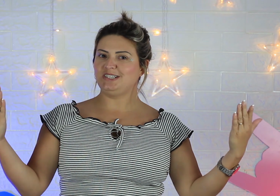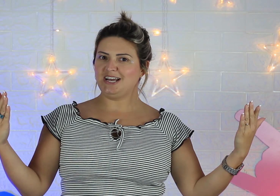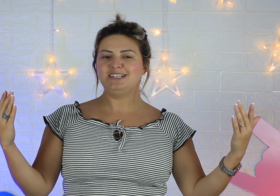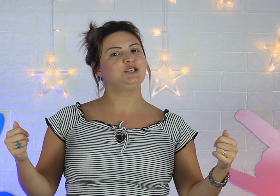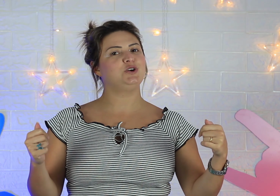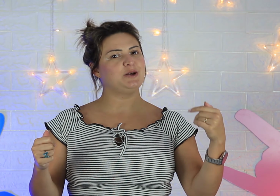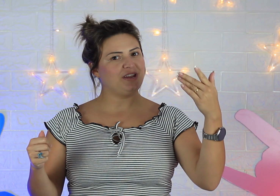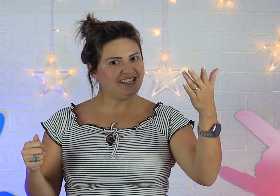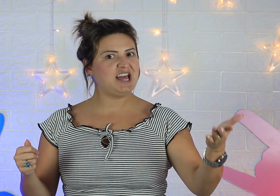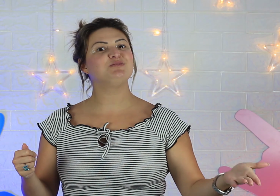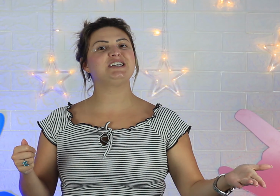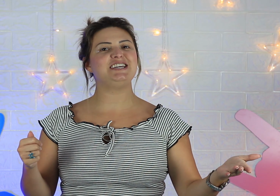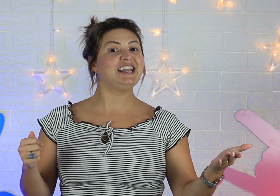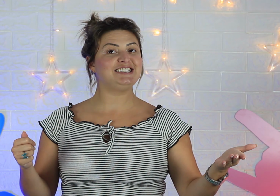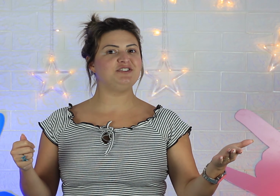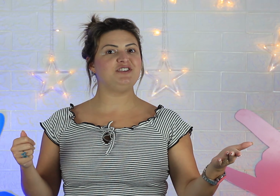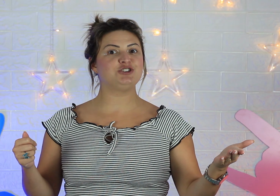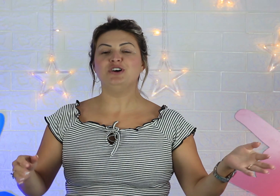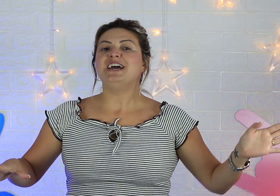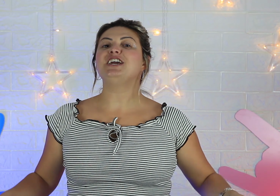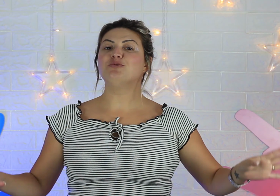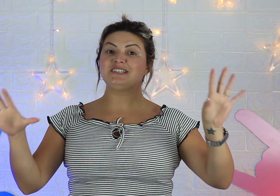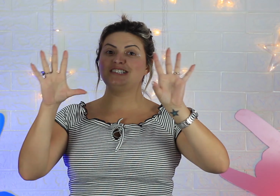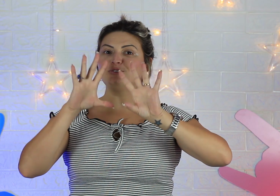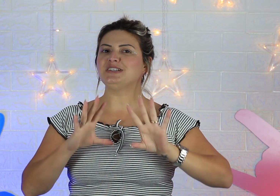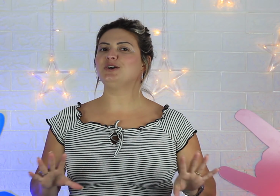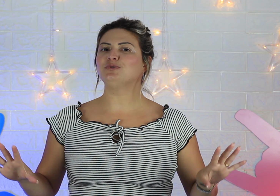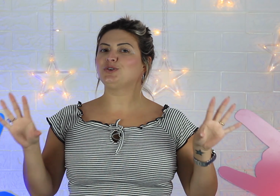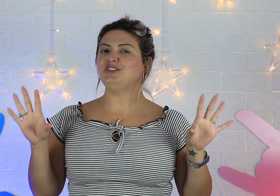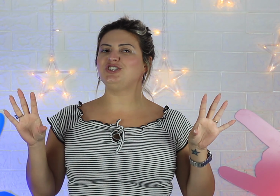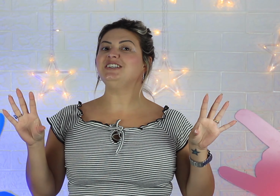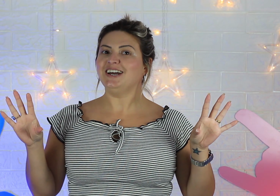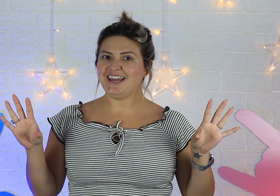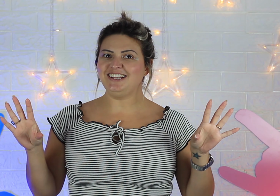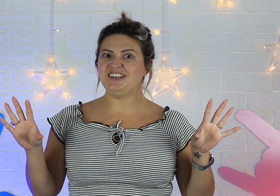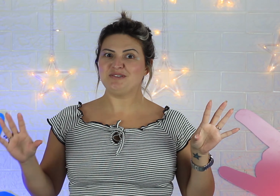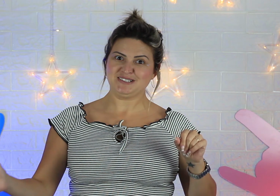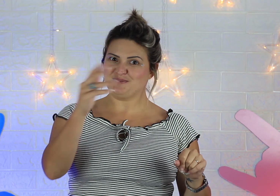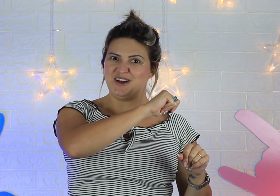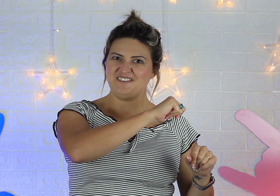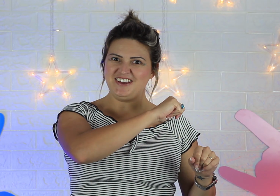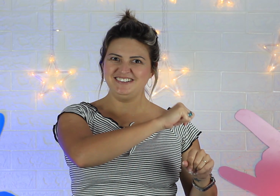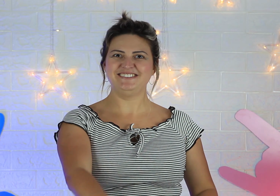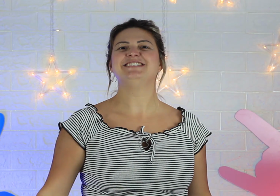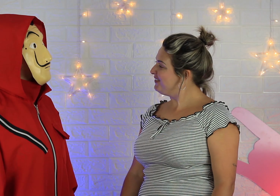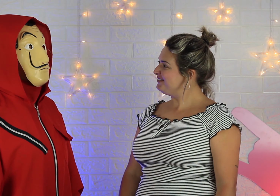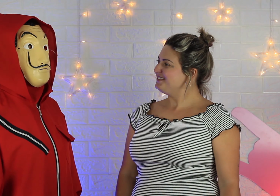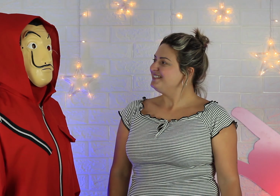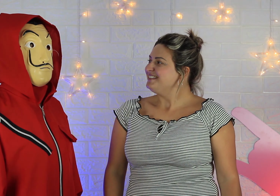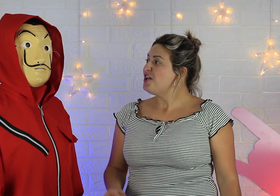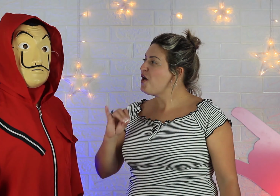alguns sinais que Nós aprendemos aqui nesse vídeo em uma situação todinha em Libras bora ver